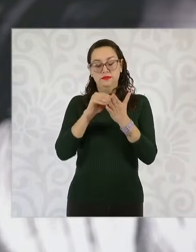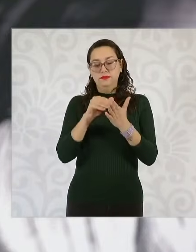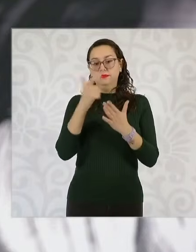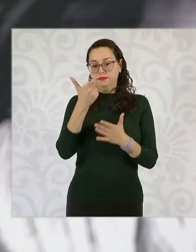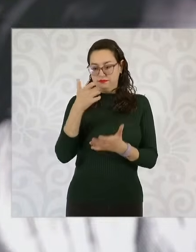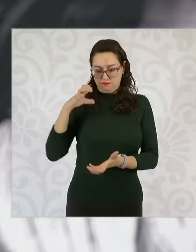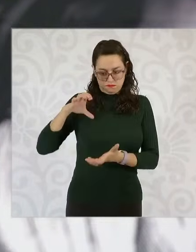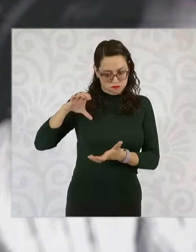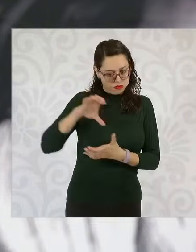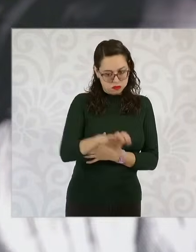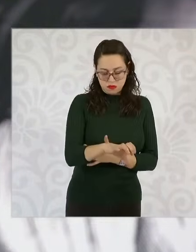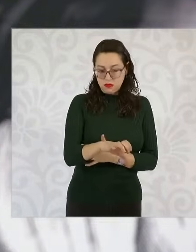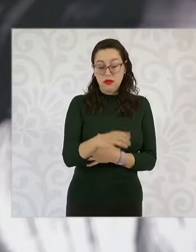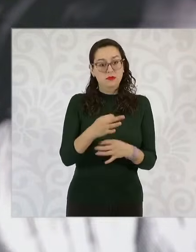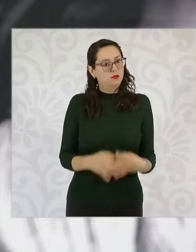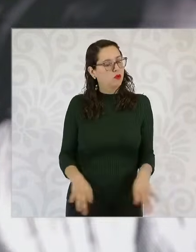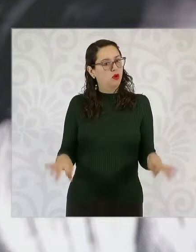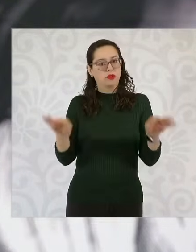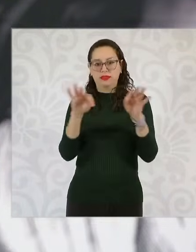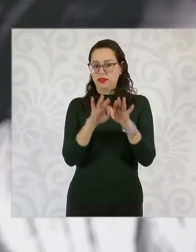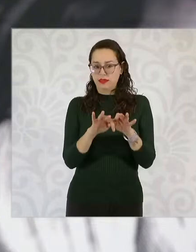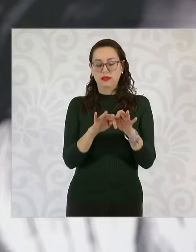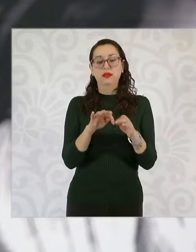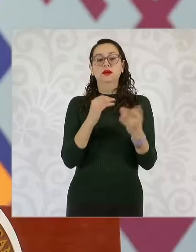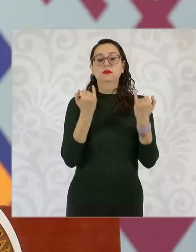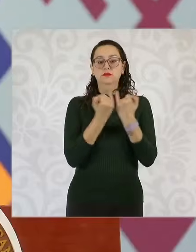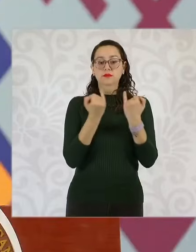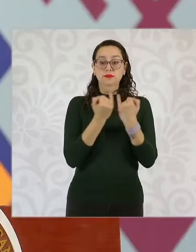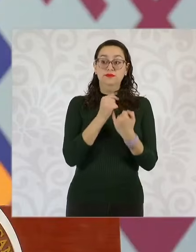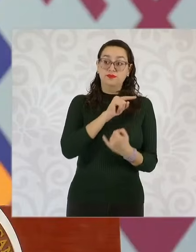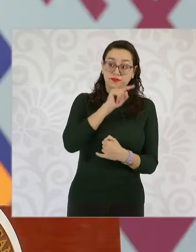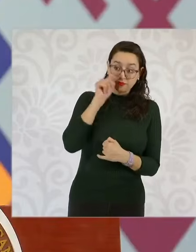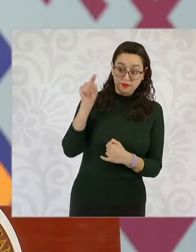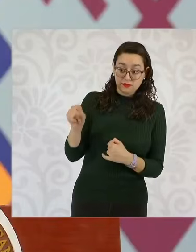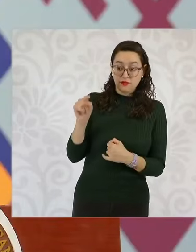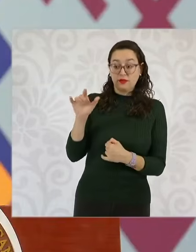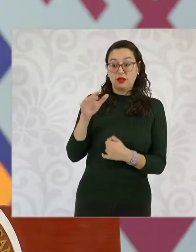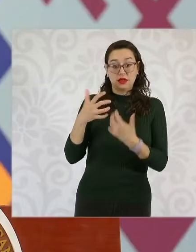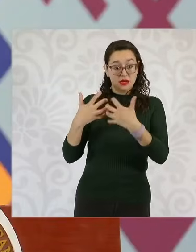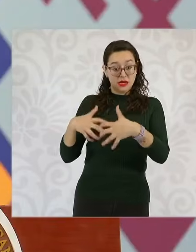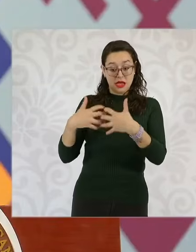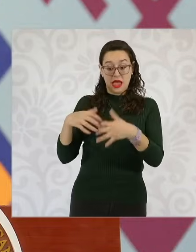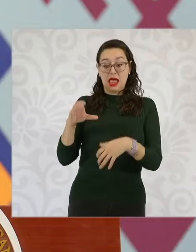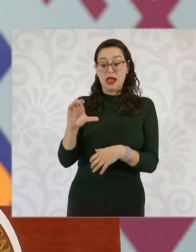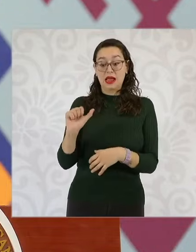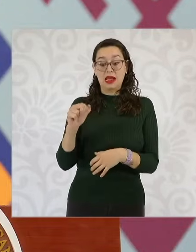a reactivar el complejo de cangrejera que es y convertirla ya en lo que sería los inicios de